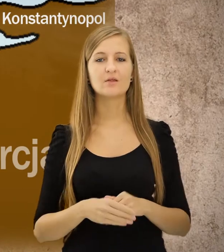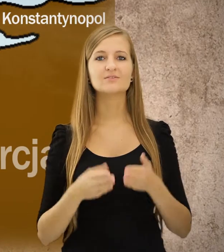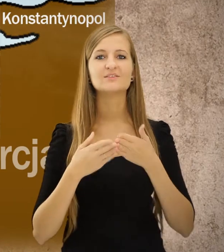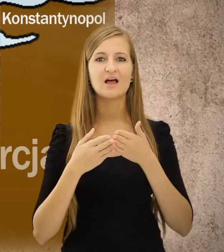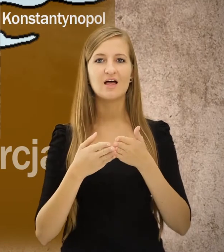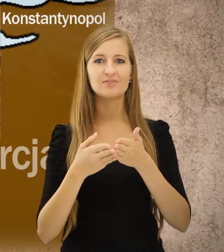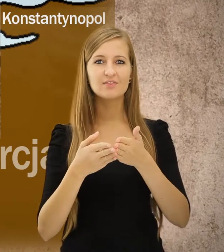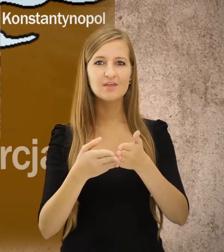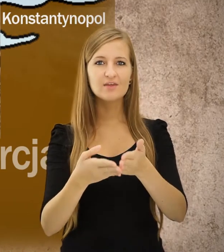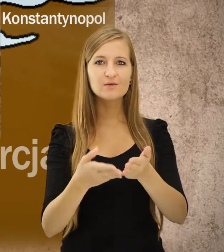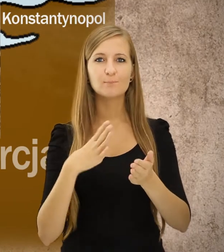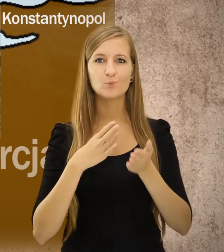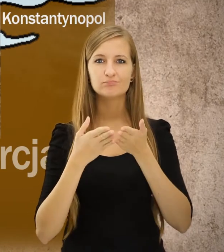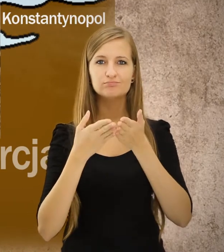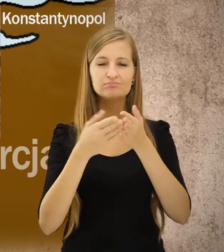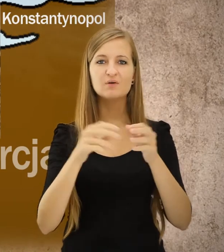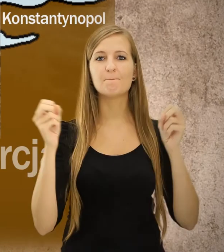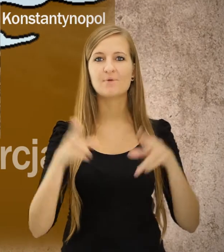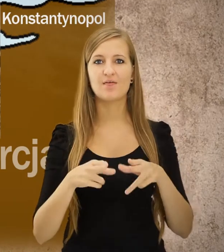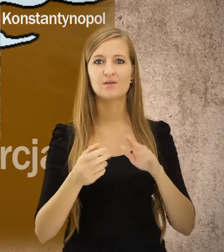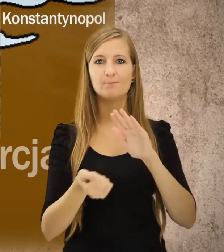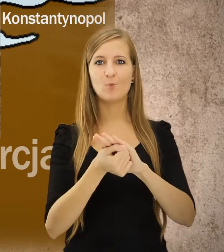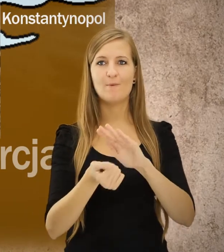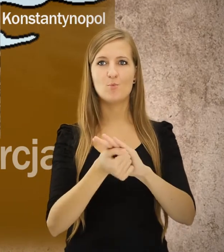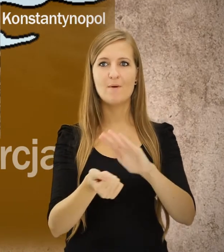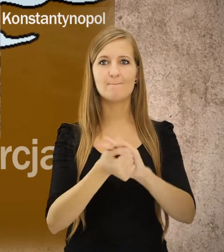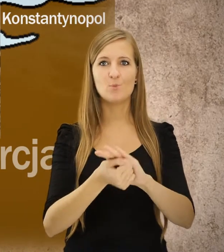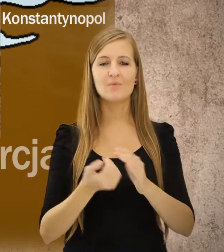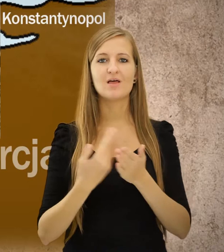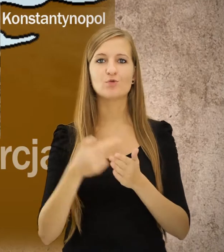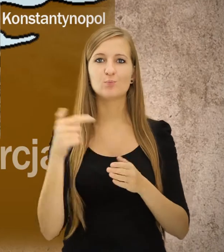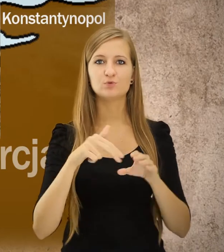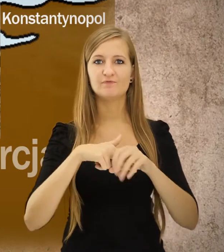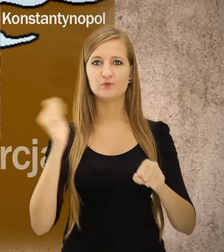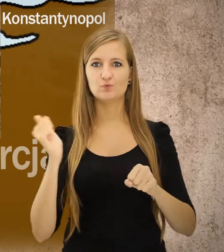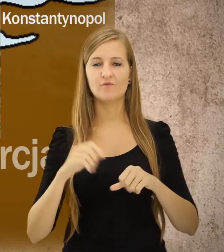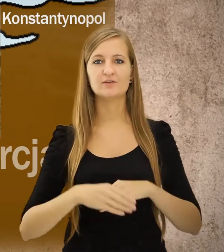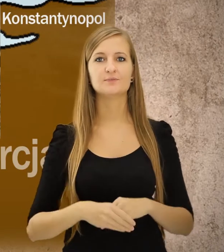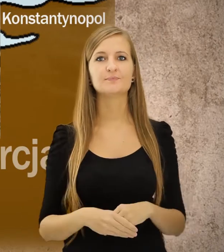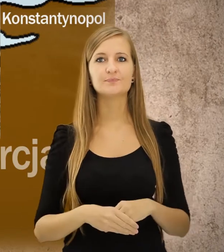Jednak statki wpadły na miny wodne i musiały się wycofać.